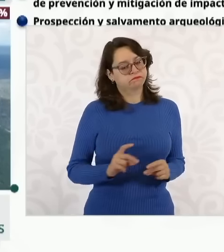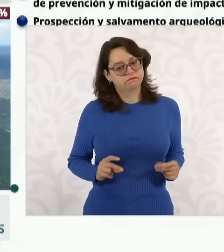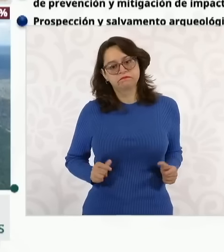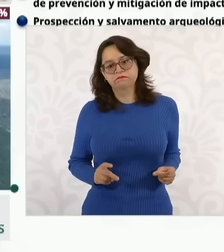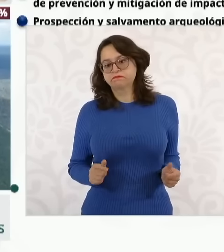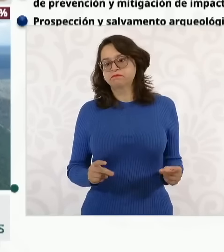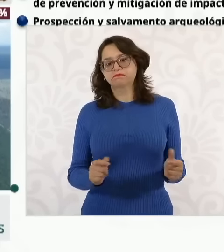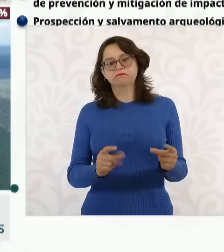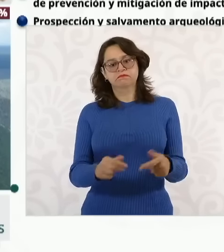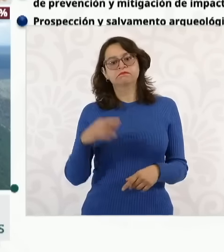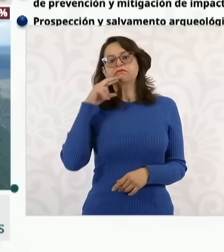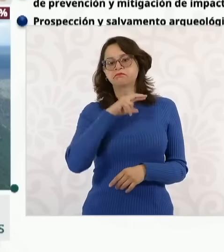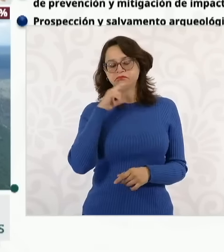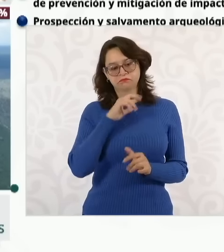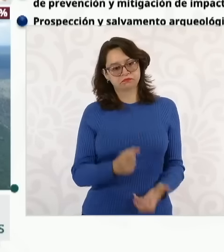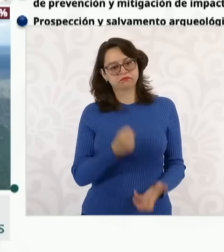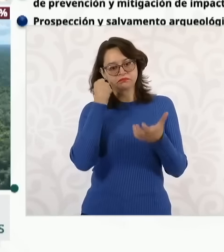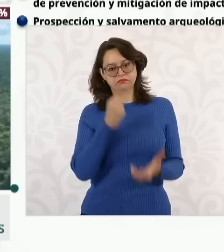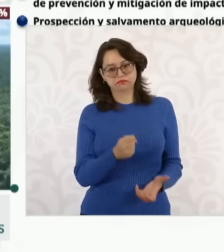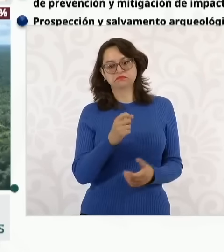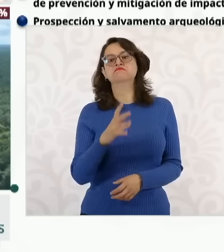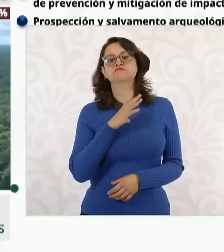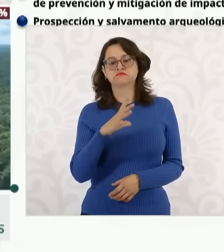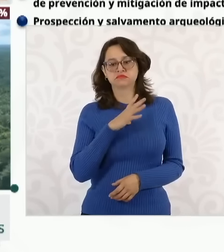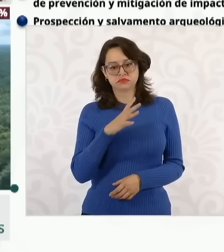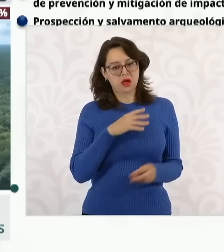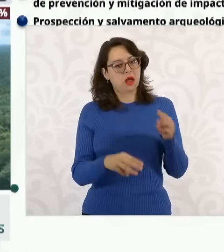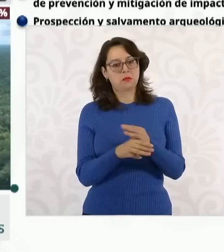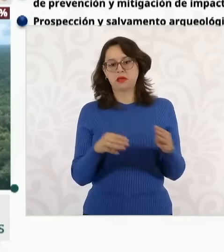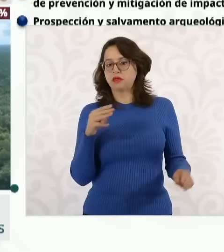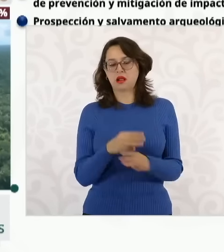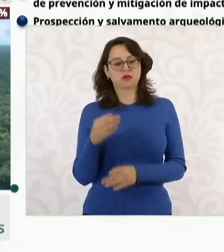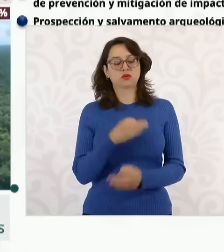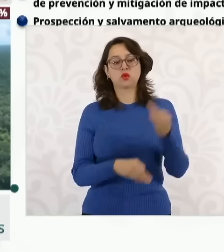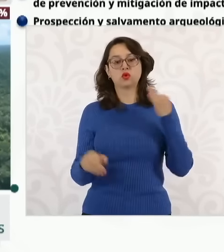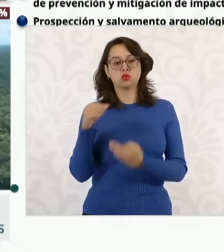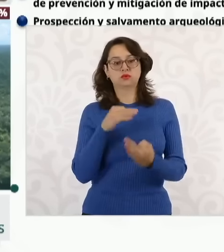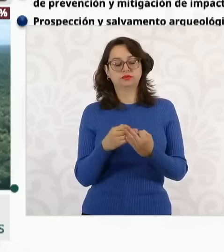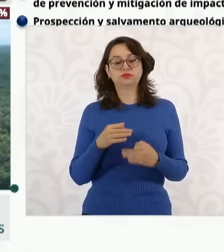tenemos proyecto, presupuesto y este y materiales. Estamos construyendo la primera fase de la